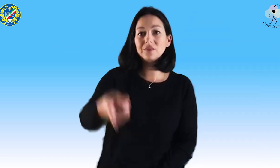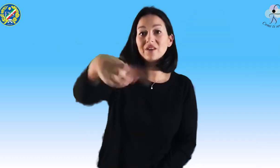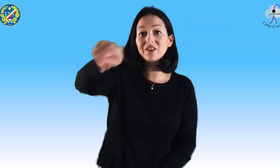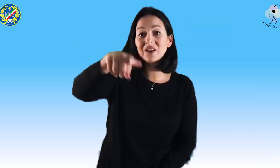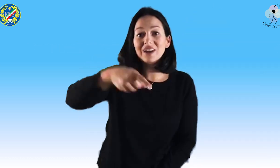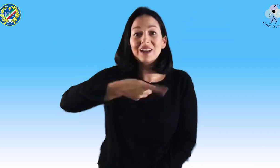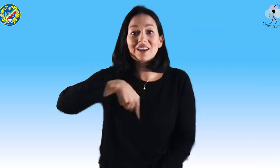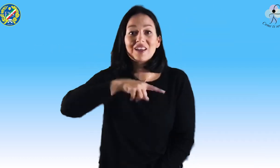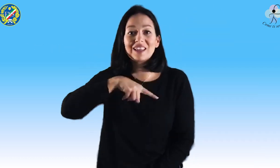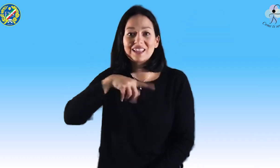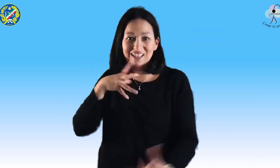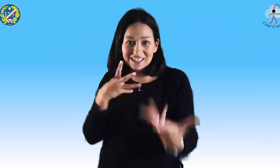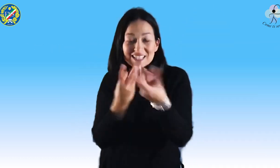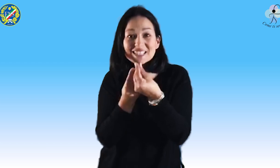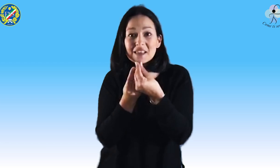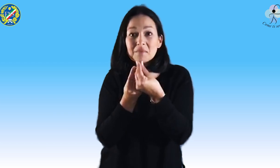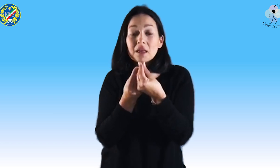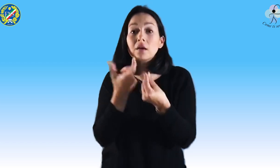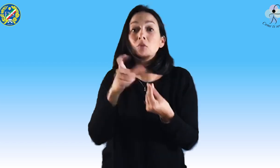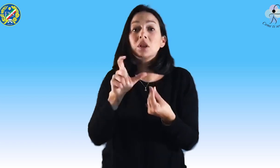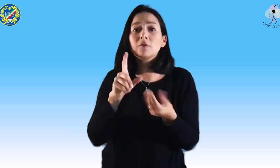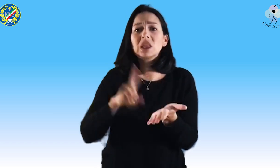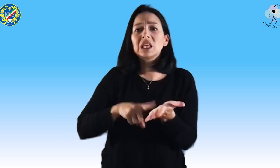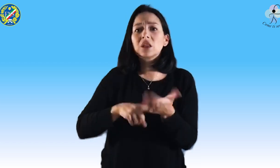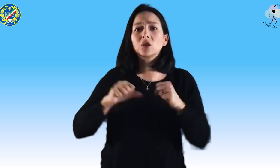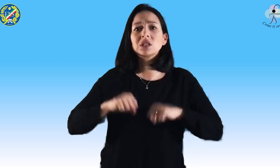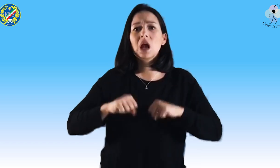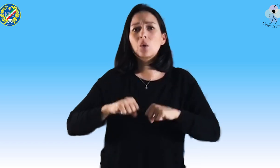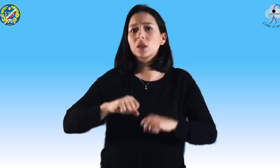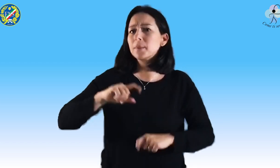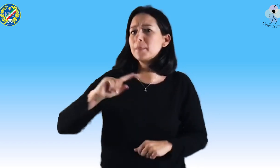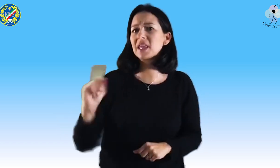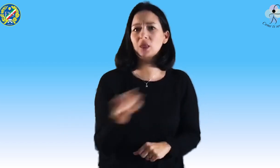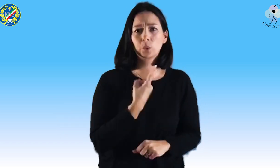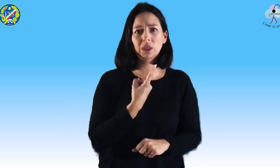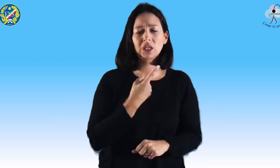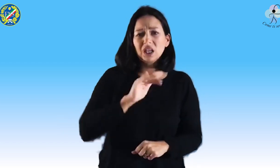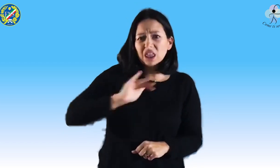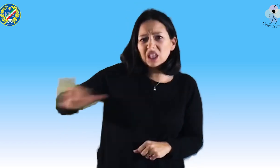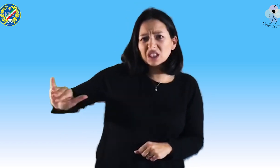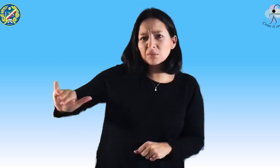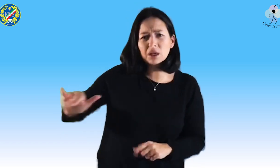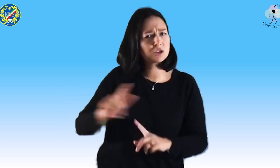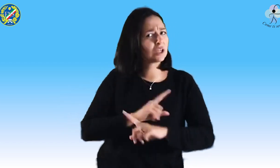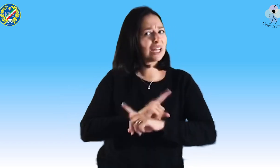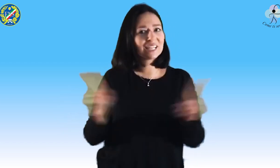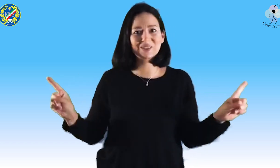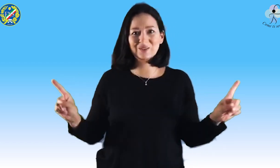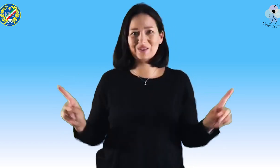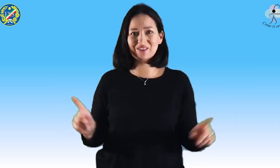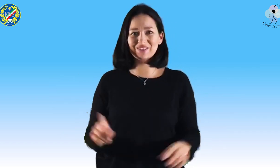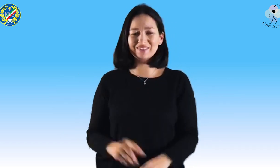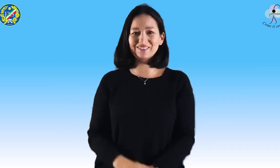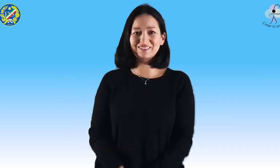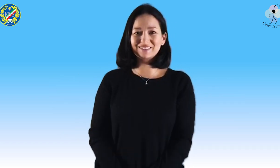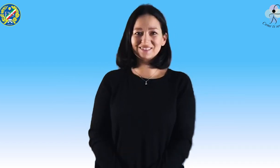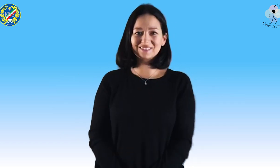Unisciti a noi, perchè il diritto alla salute deve sssere garantito a tutti senza discriminazioni!